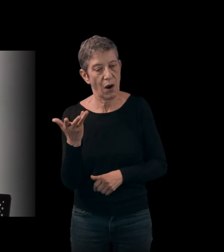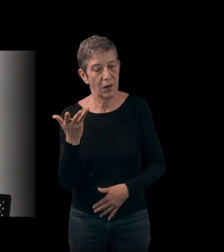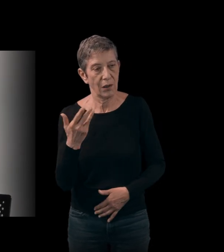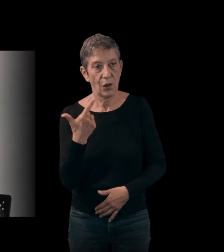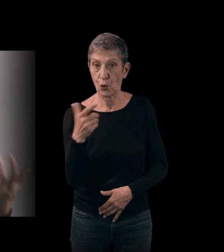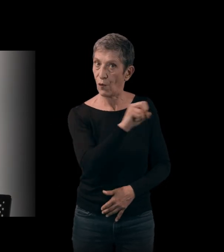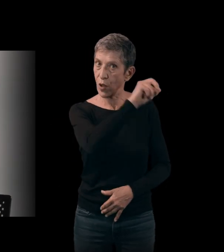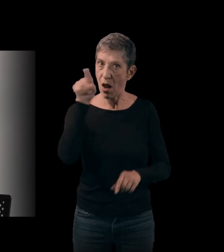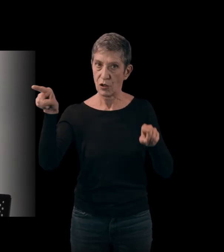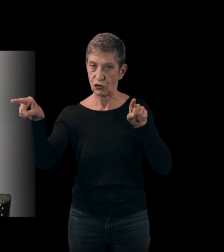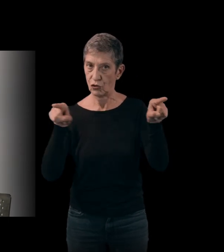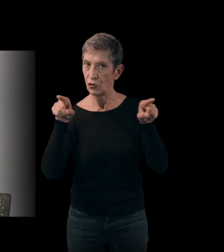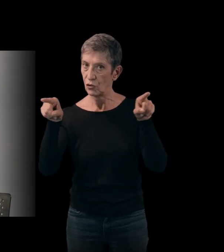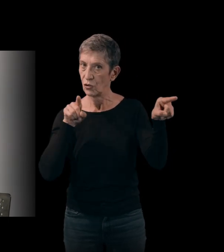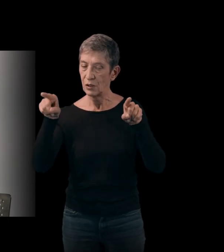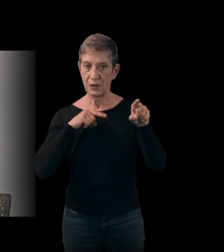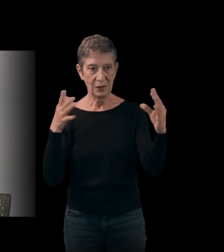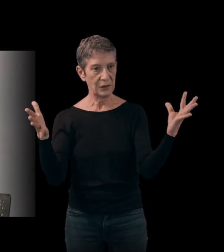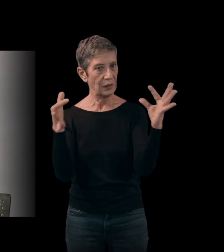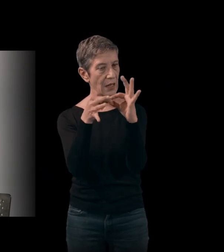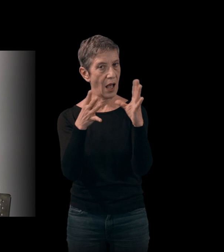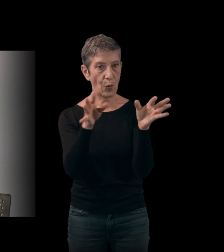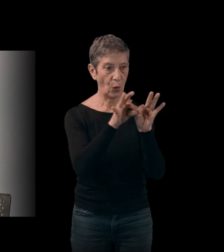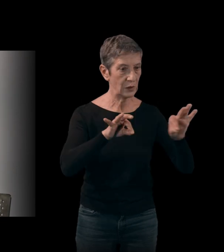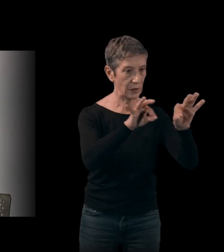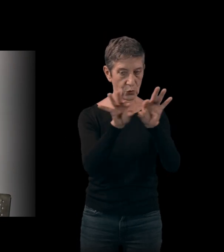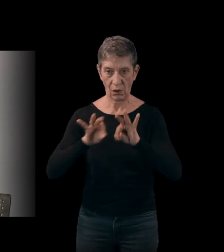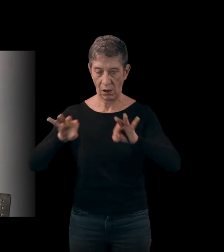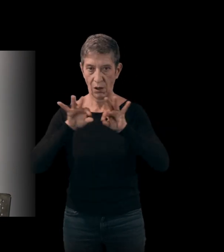Alors, c'est deux territoires, pays, on peut…